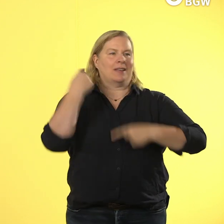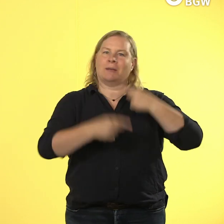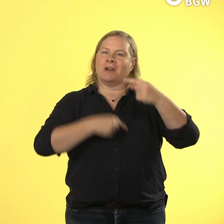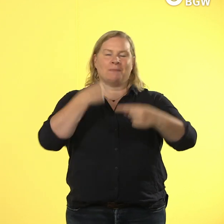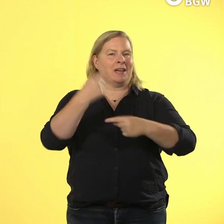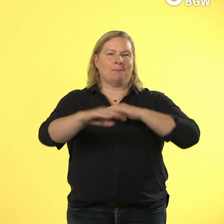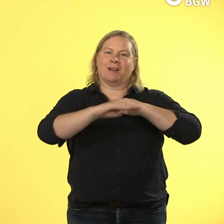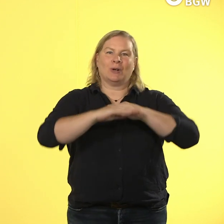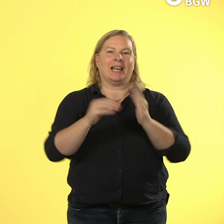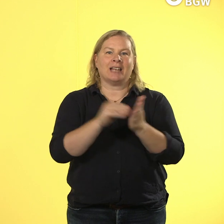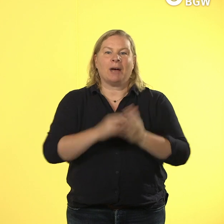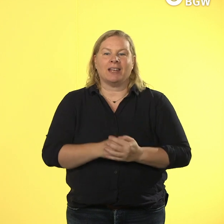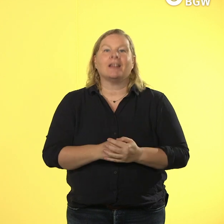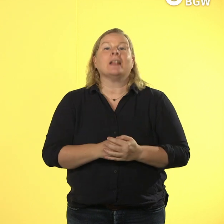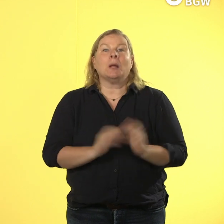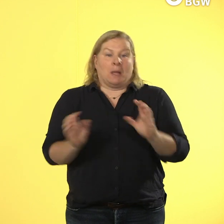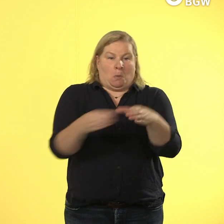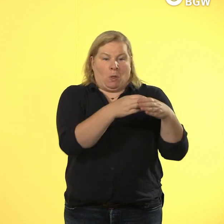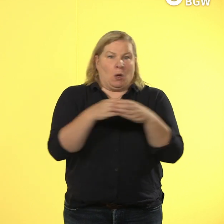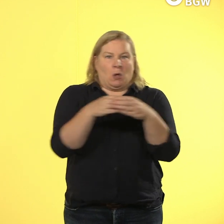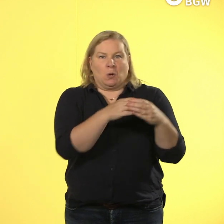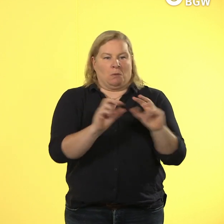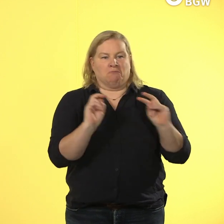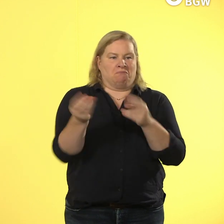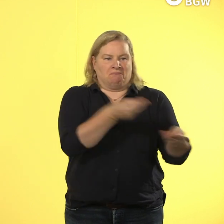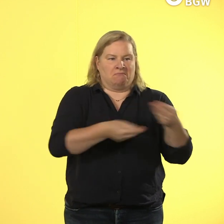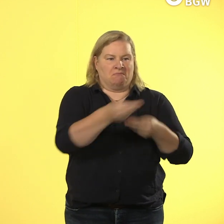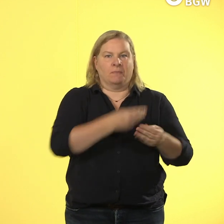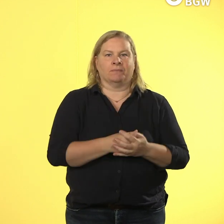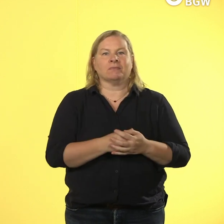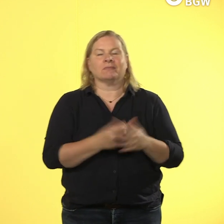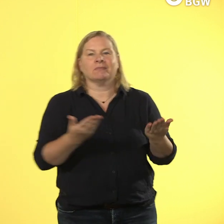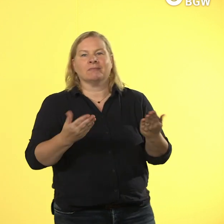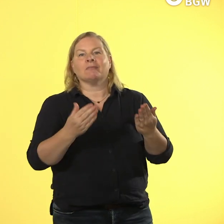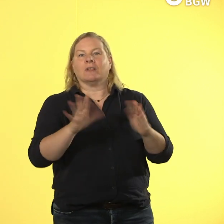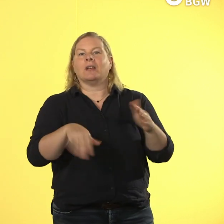hinterher sagen, wenn man die Ergebnisse zusammenfassen will, die sagen: "Herr Dietzel, ich will Ihnen mal was sagen.